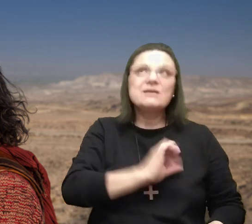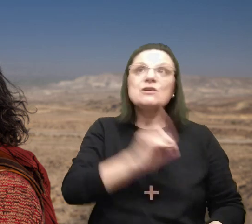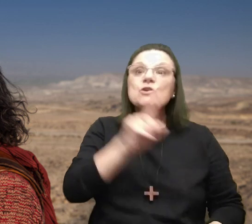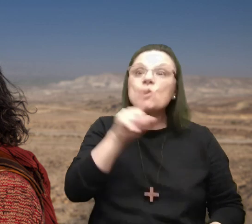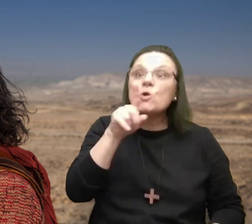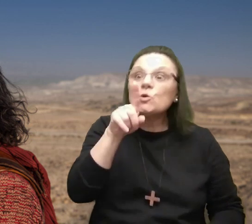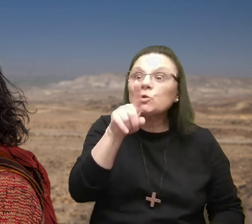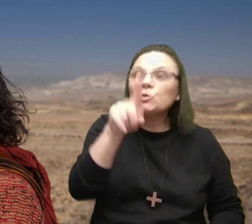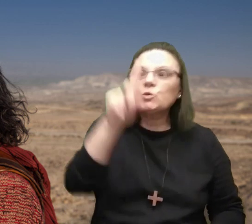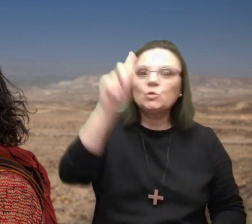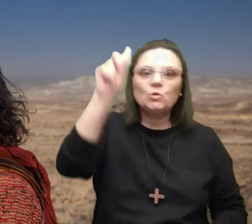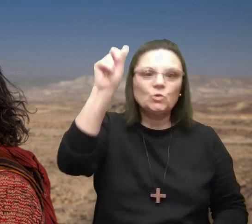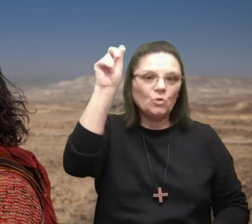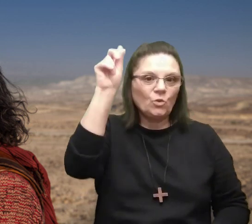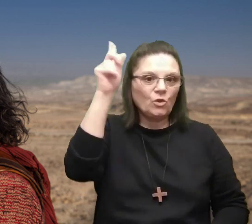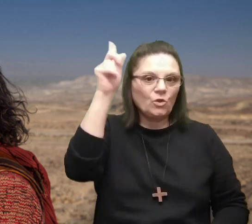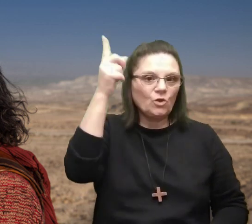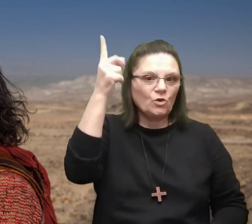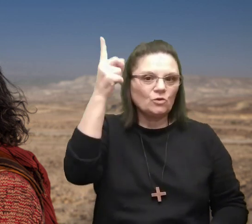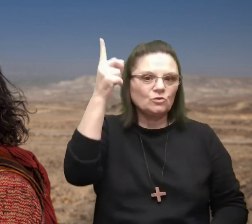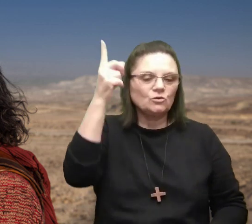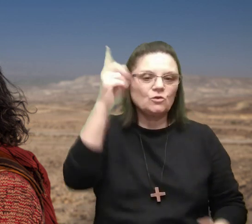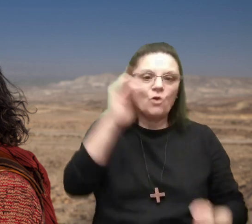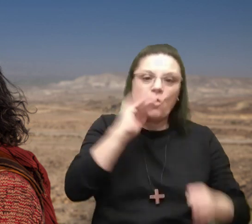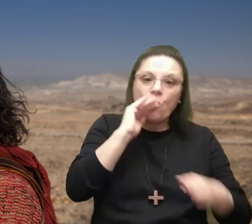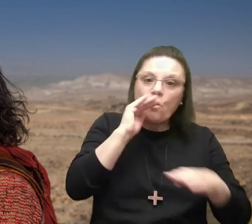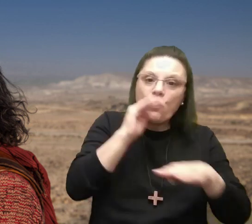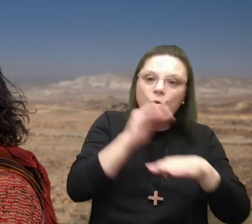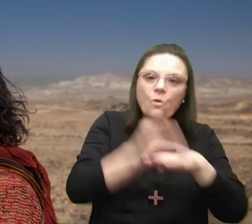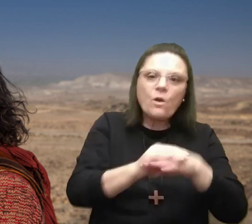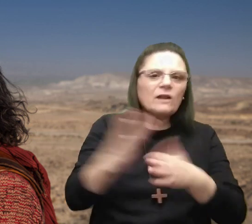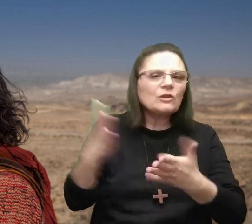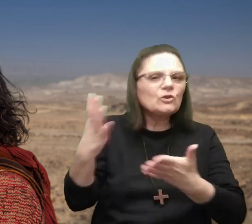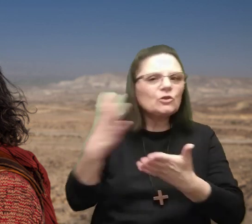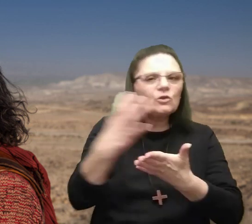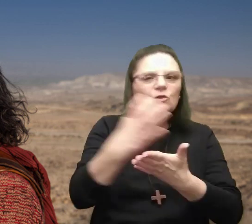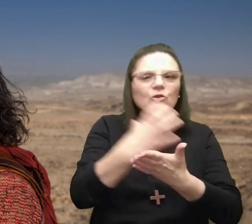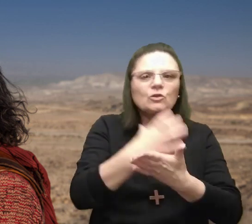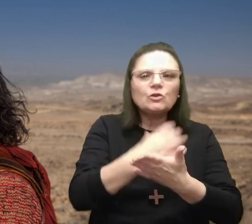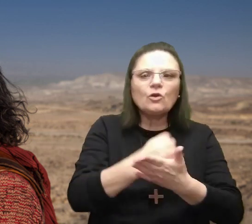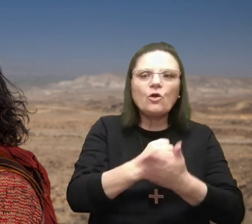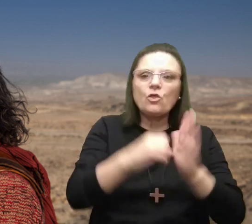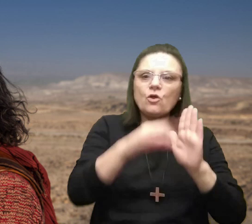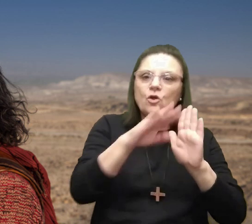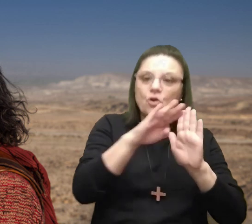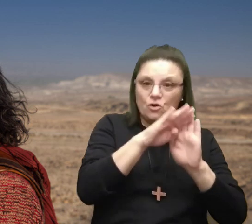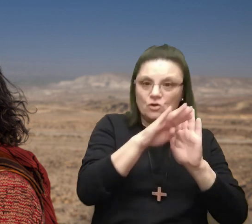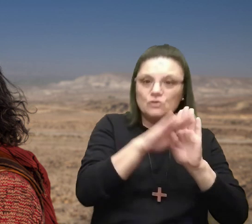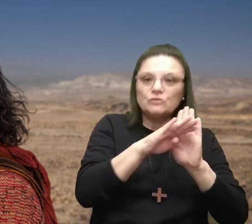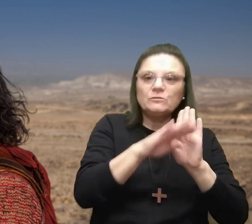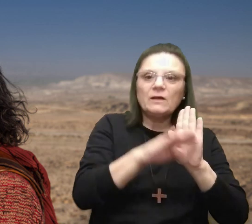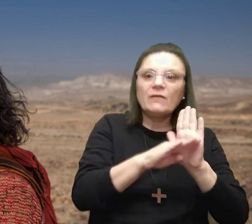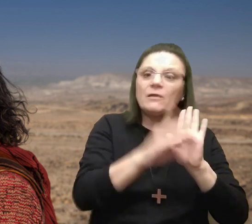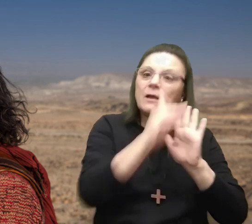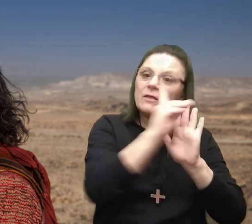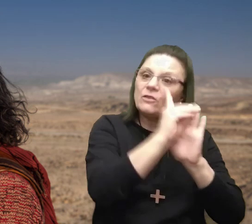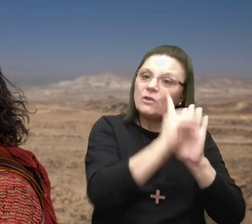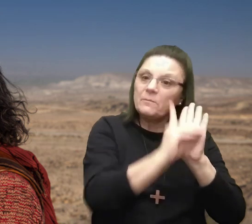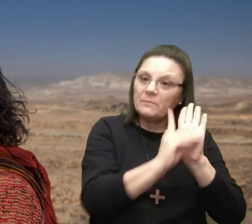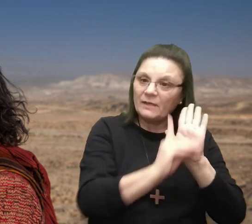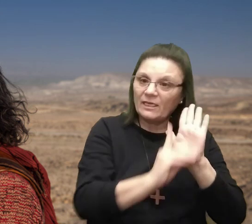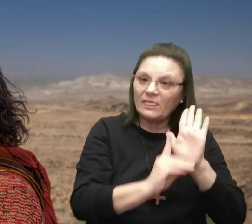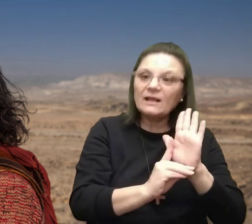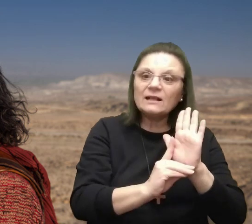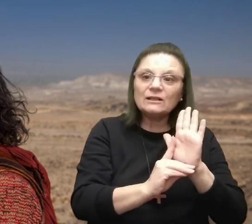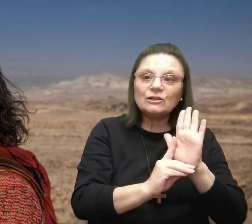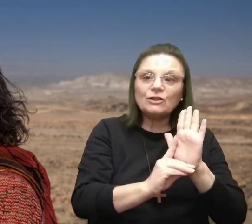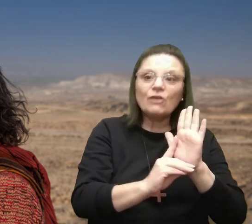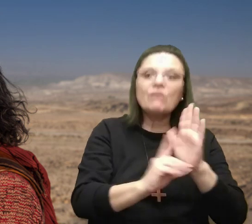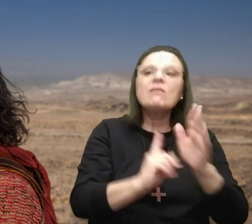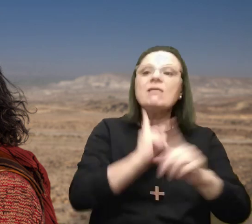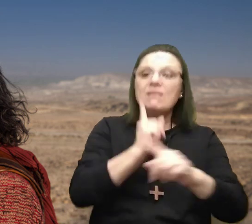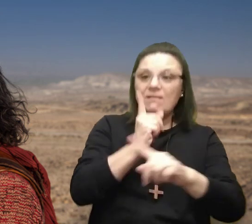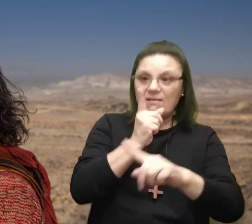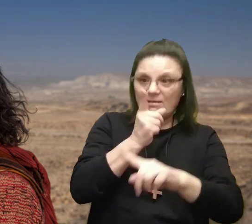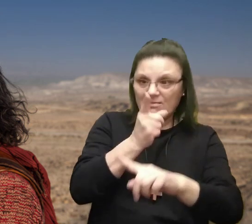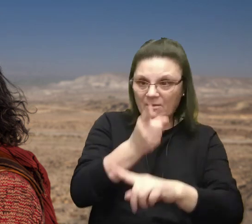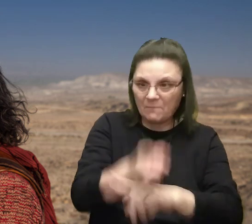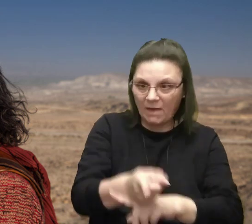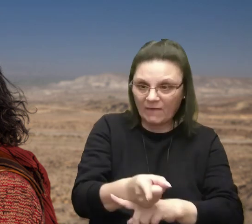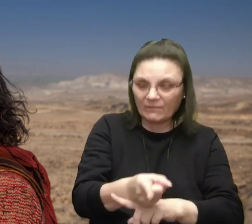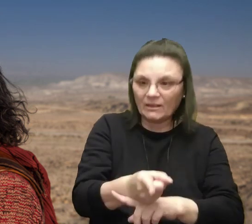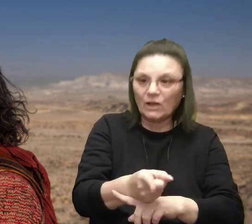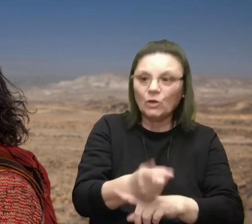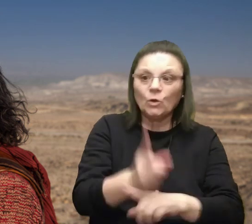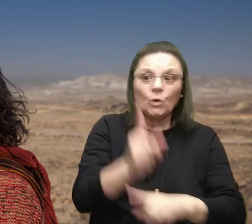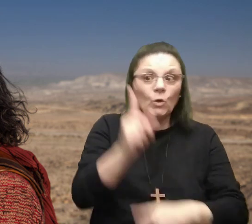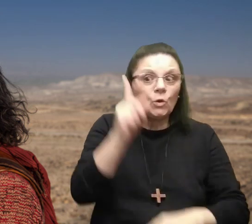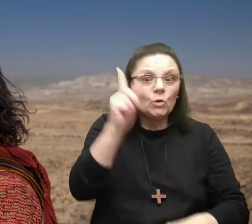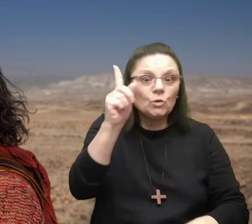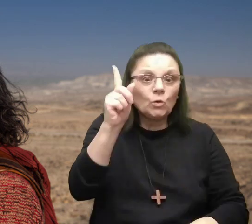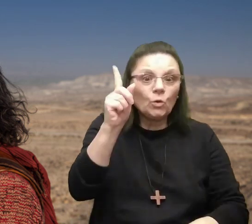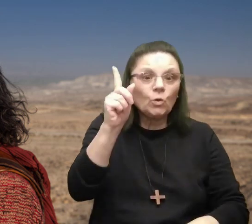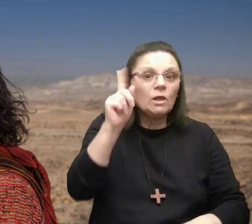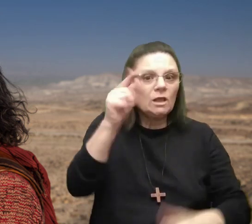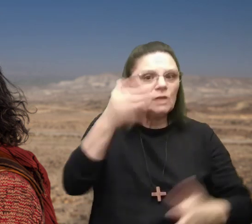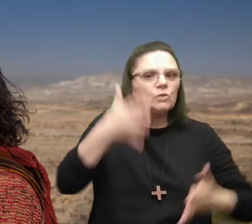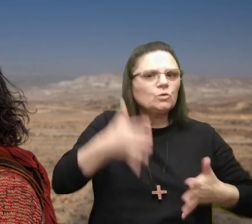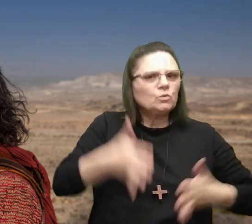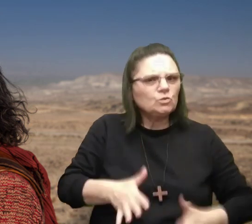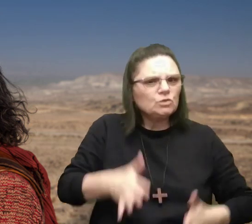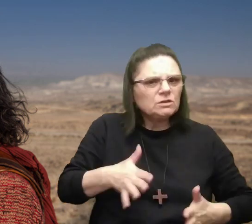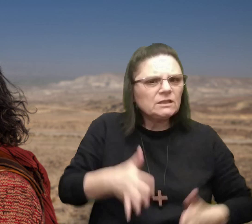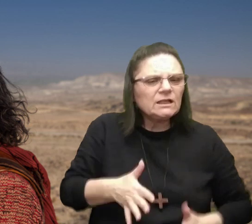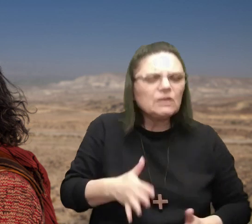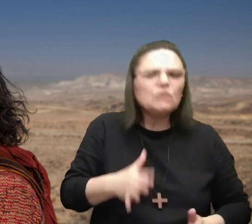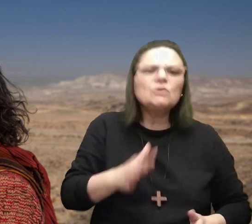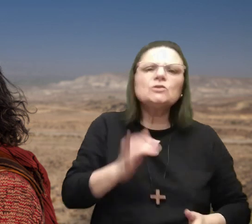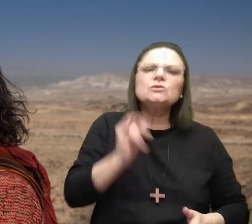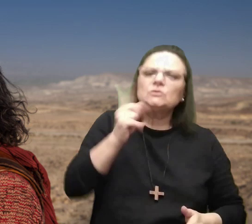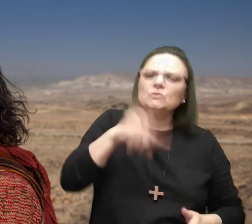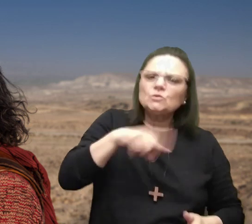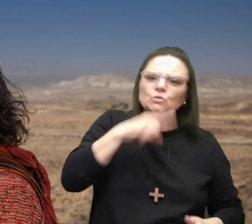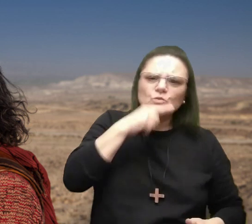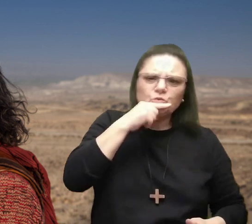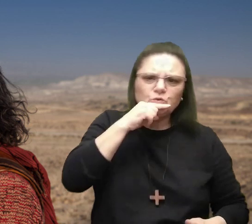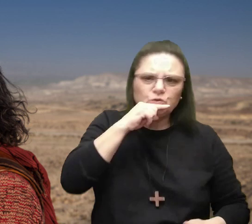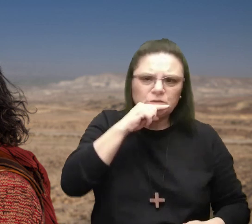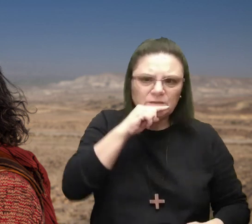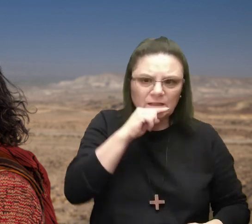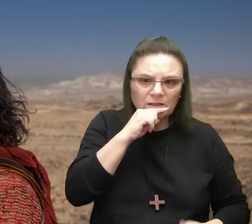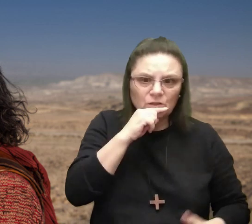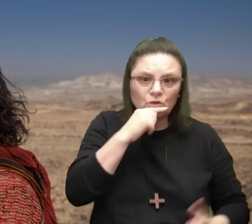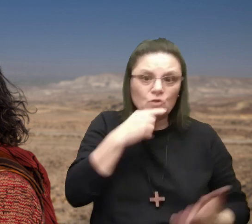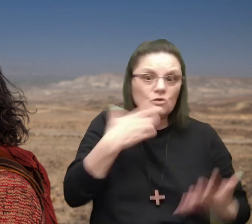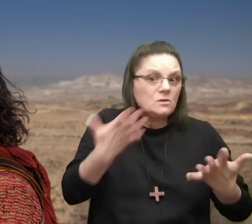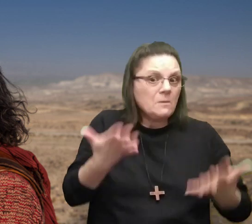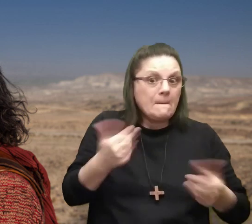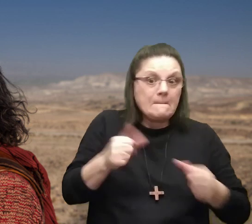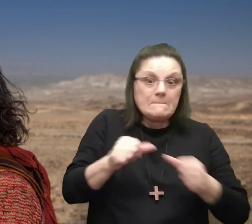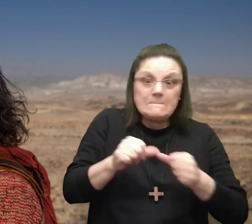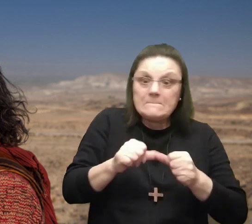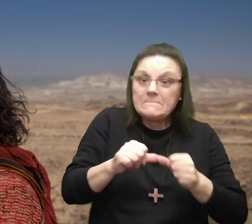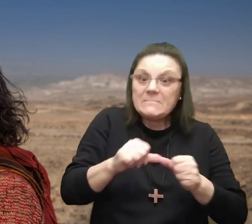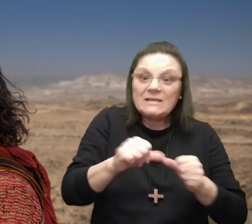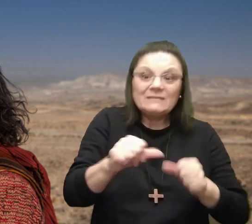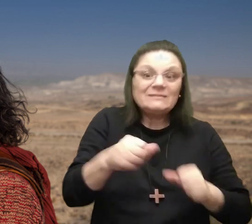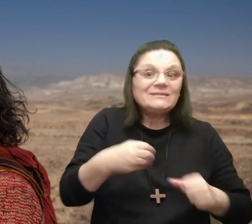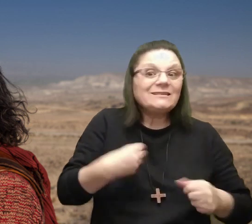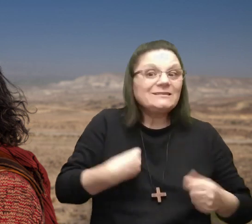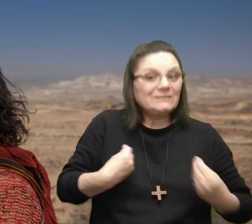«Teme al Señor, tu Dios, guardando todos sus mandatos y preceptos que te manda, tú, tus hijos